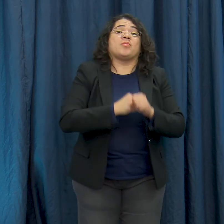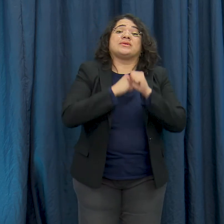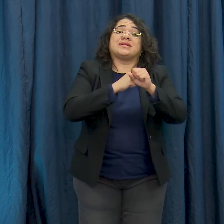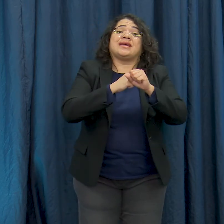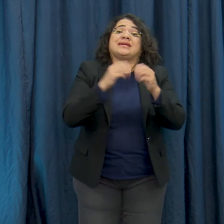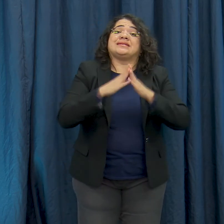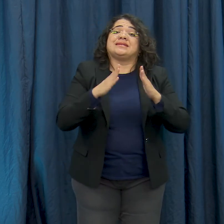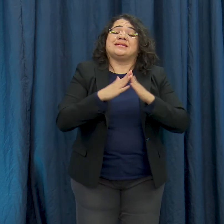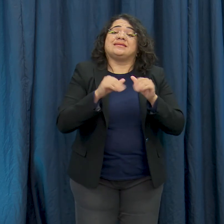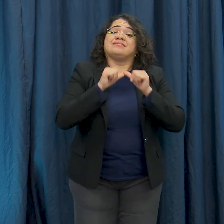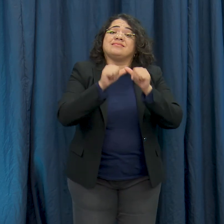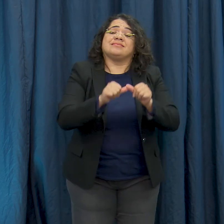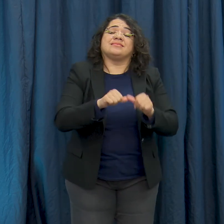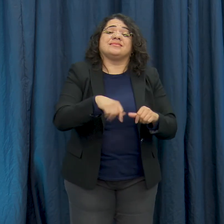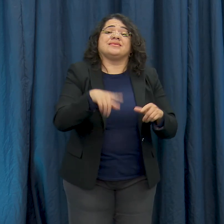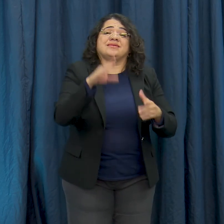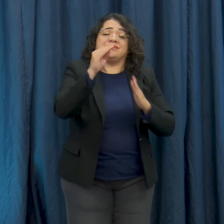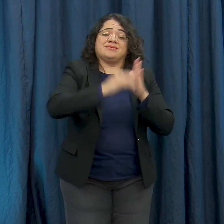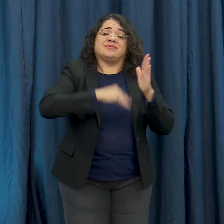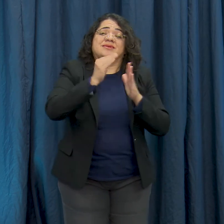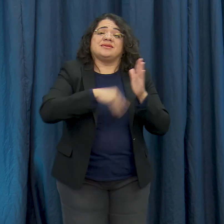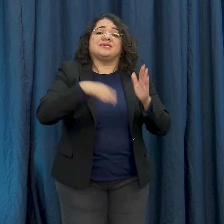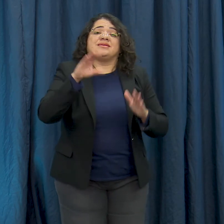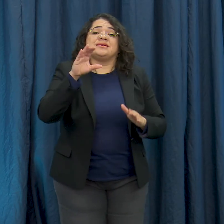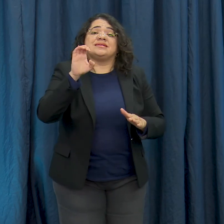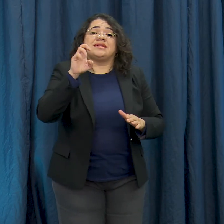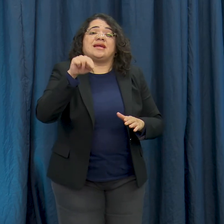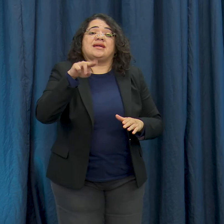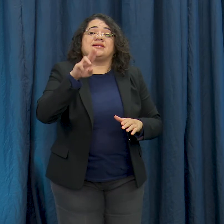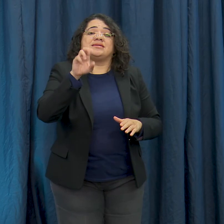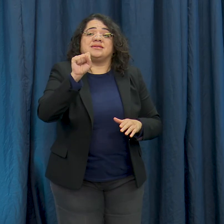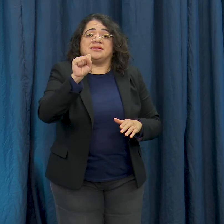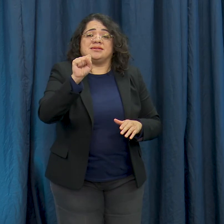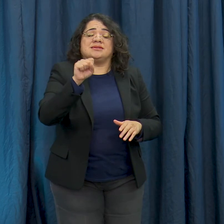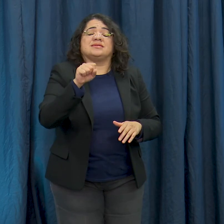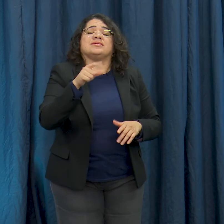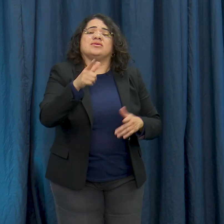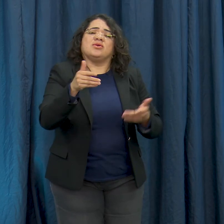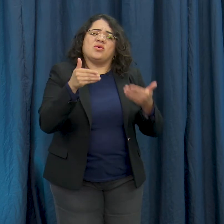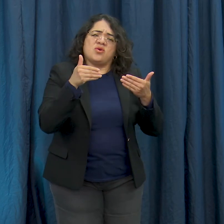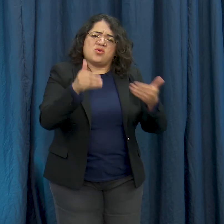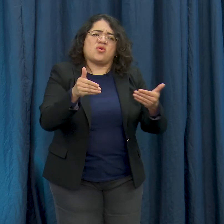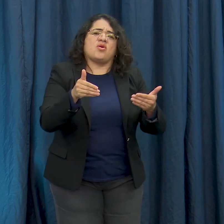para la ciudad que booze nosotros tan gamos todos los recce sito's necesarios